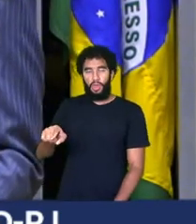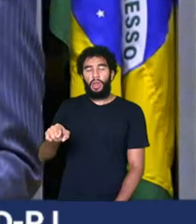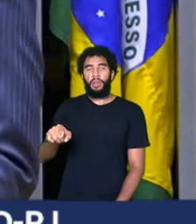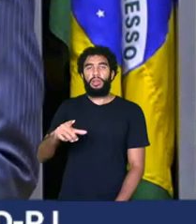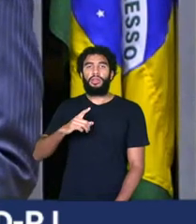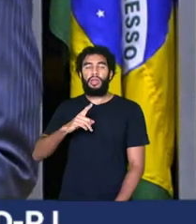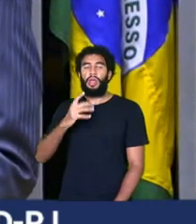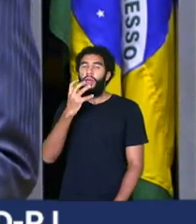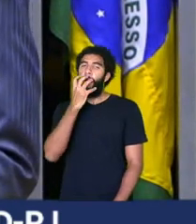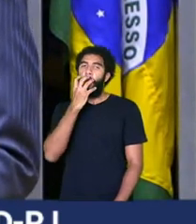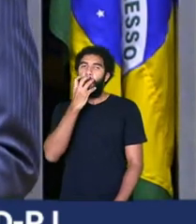NOS ESCOMBROS. ESSE GUARDA MUNICIPAL PEGOU SEUS CÃES QUE